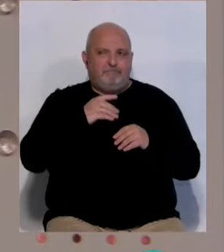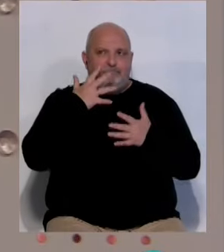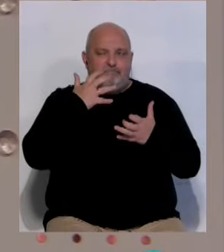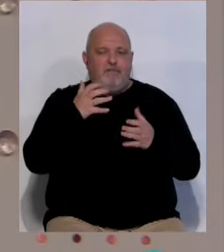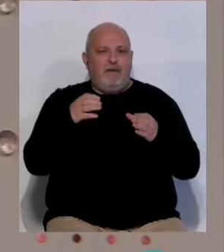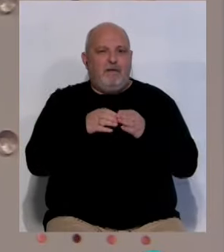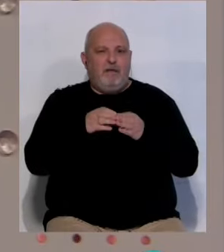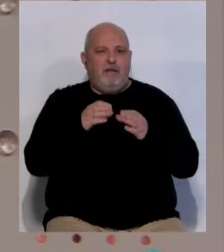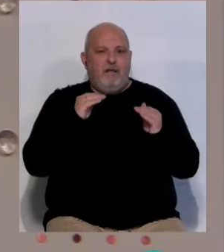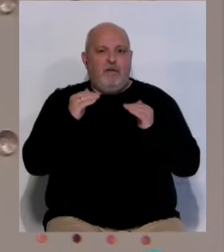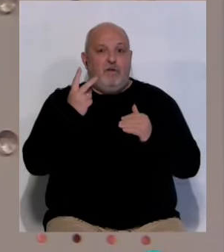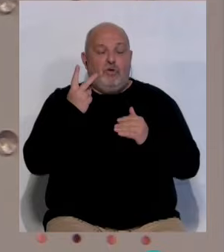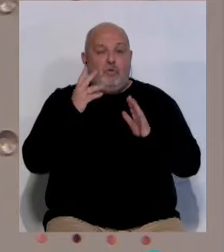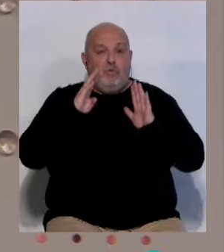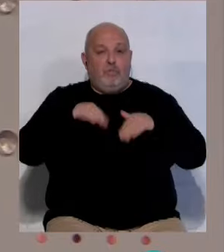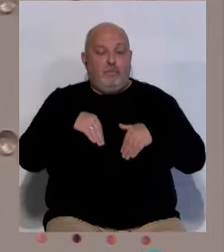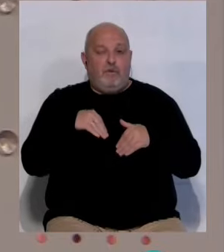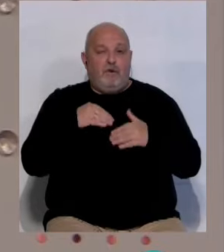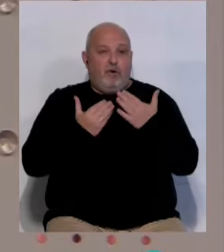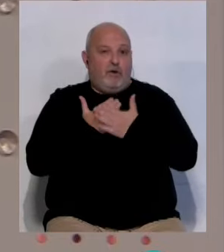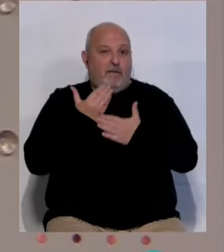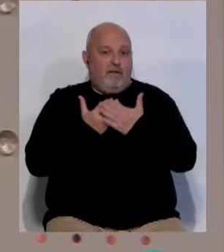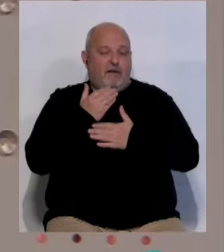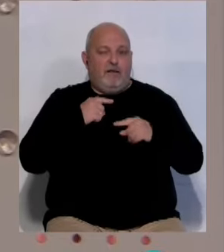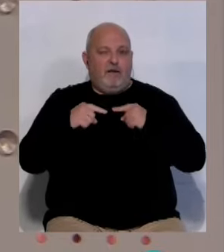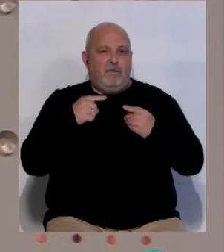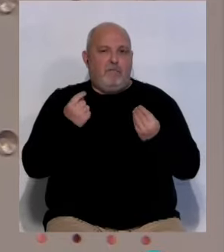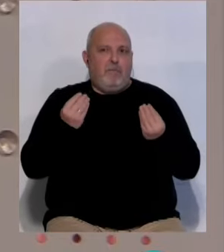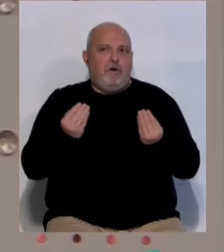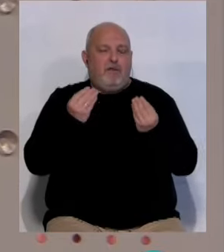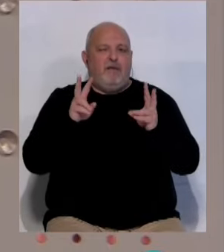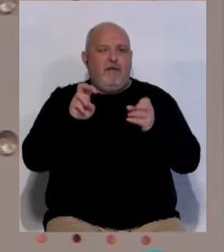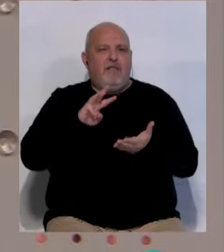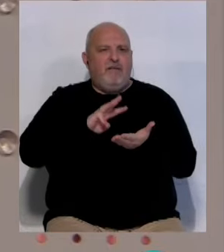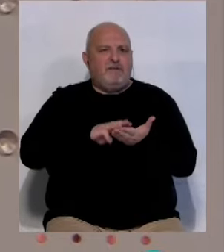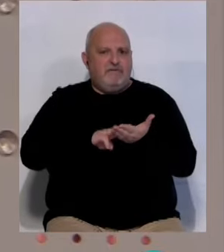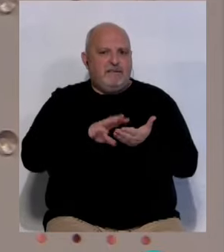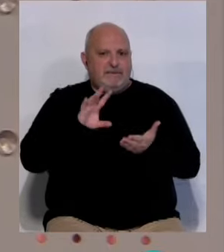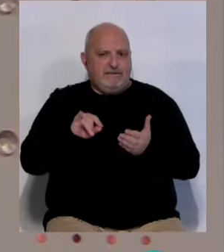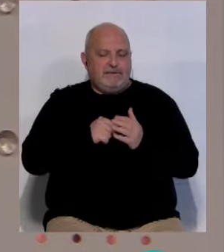equipo en estas dos últimas nada con el entrenador ha mejorado sobre todo defensivamente pero en